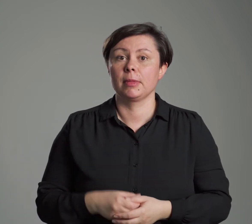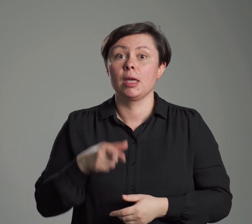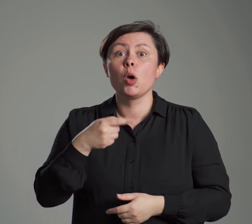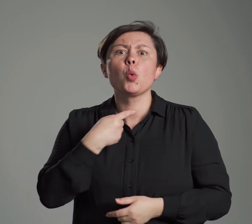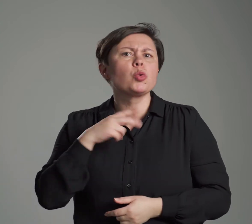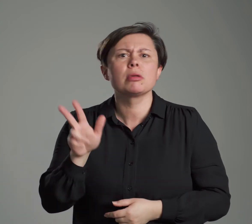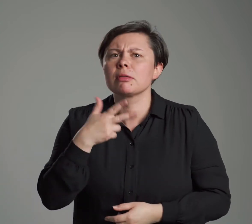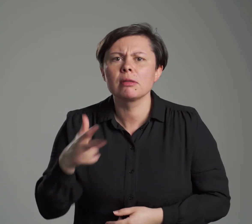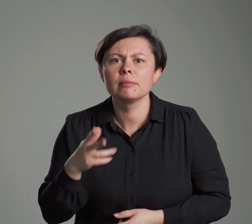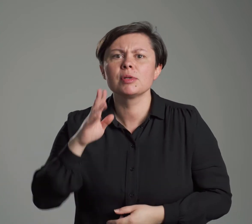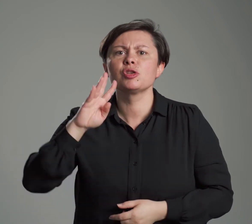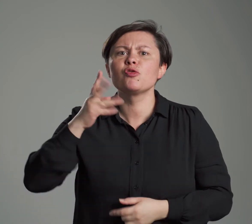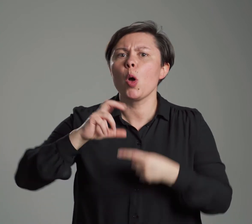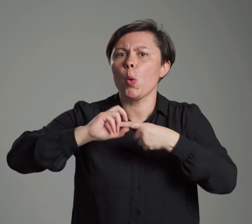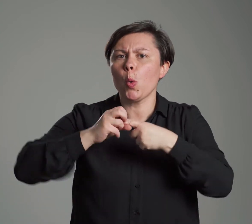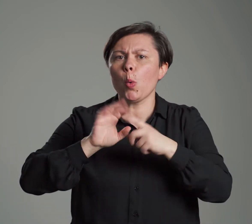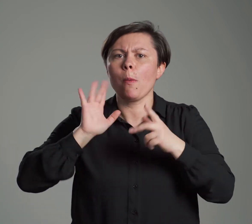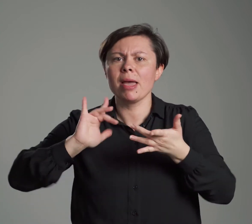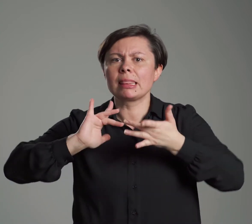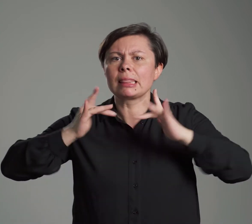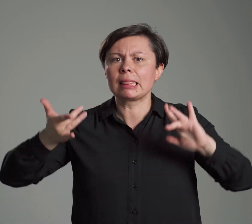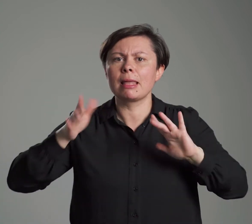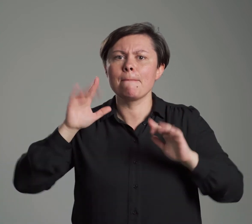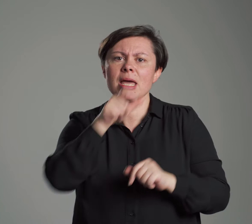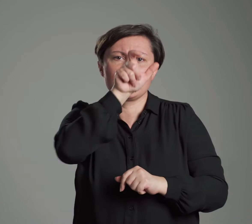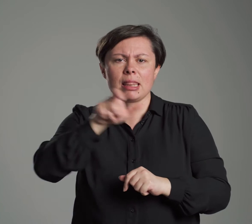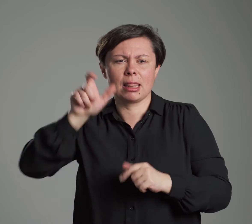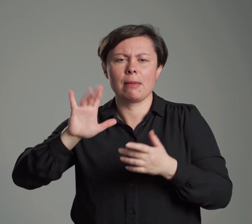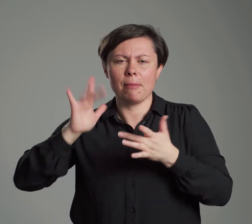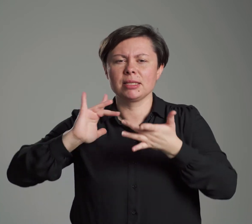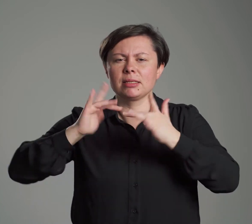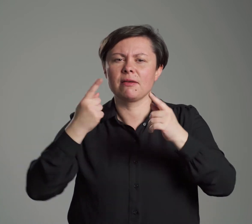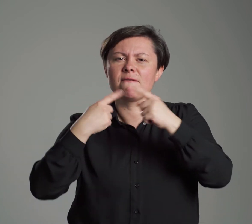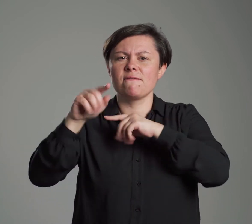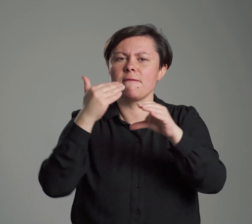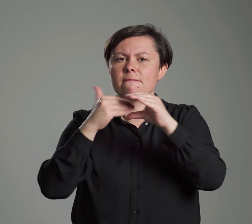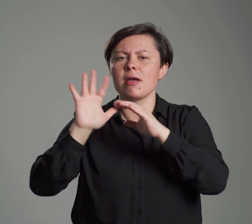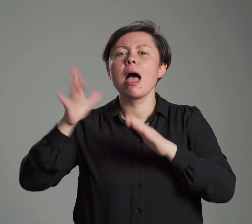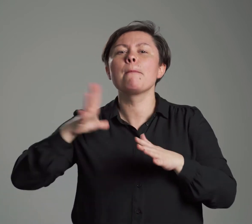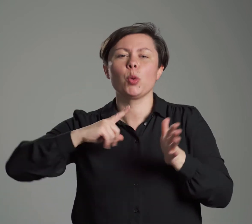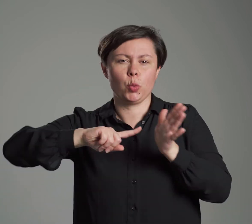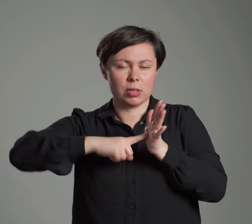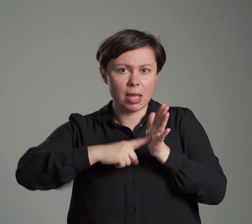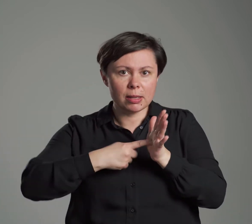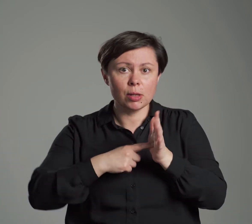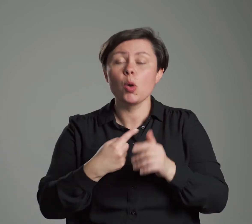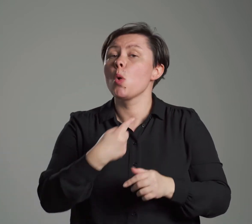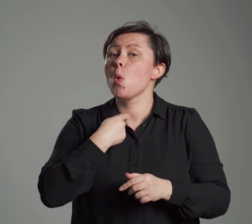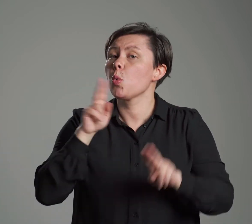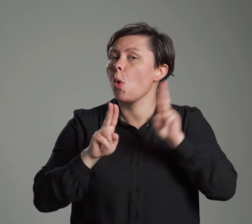Kiedy głosowanie? 4 grudnia online przez indywidualny link, wysłany na maila podanego przy rejestracji.